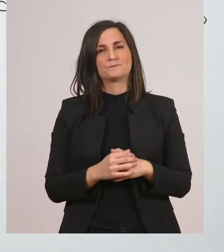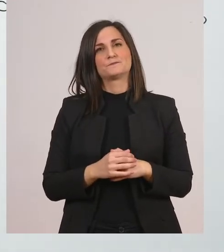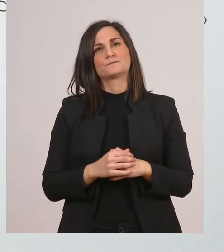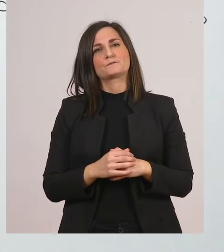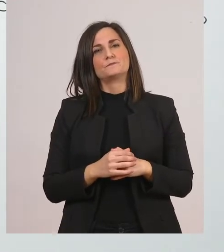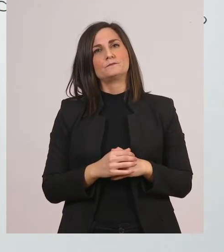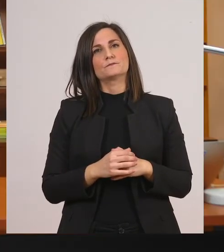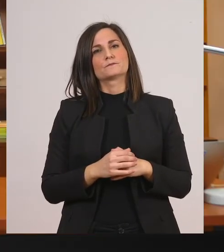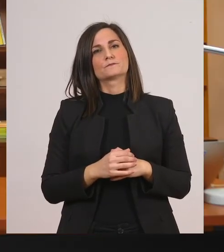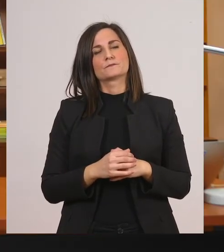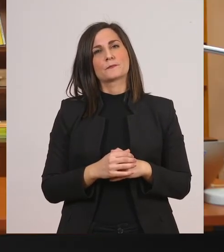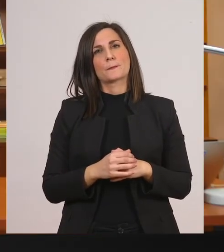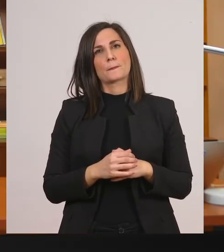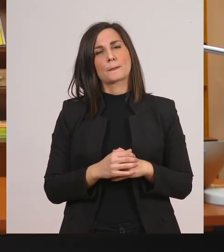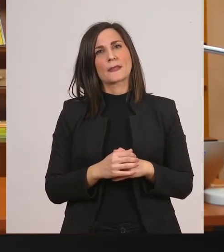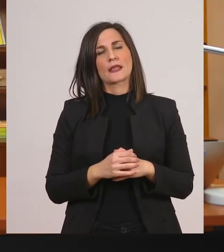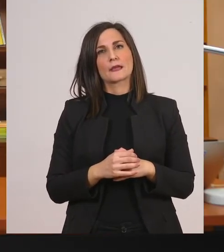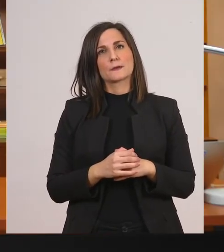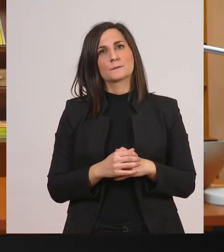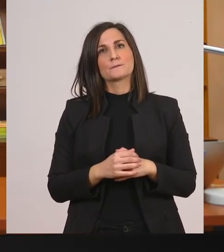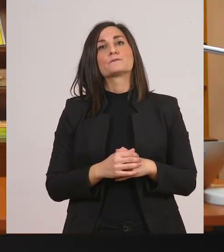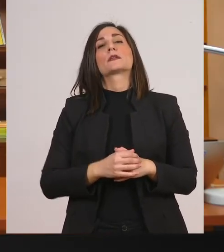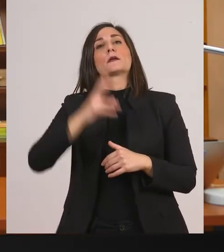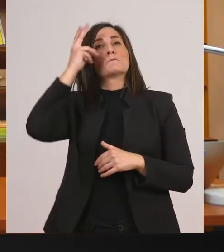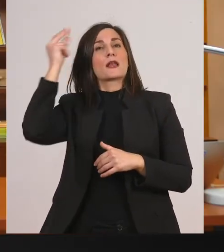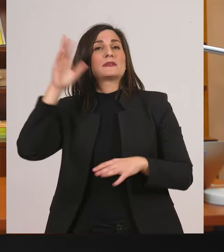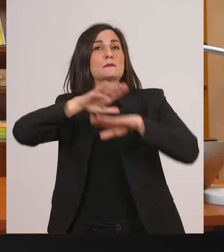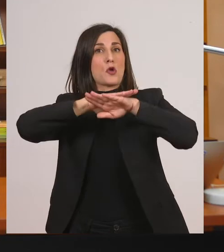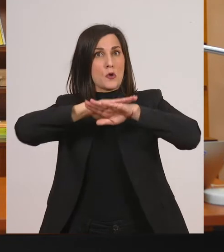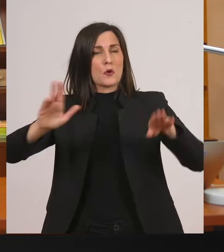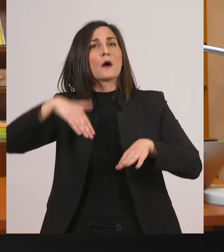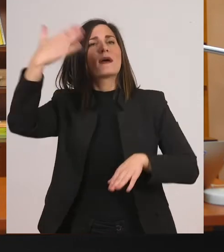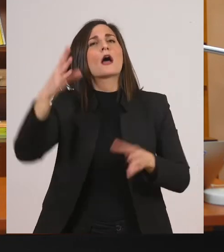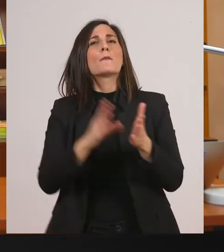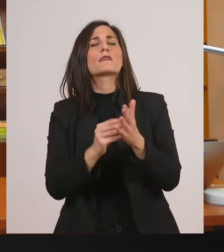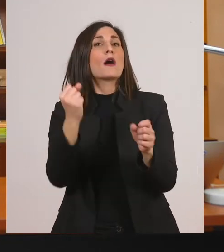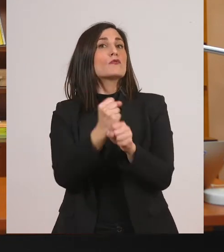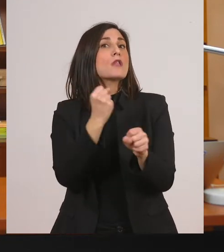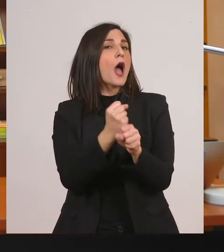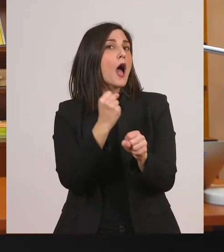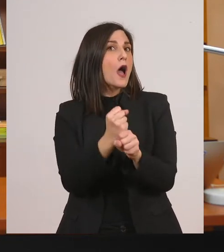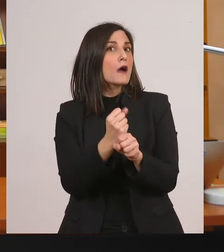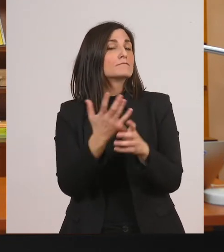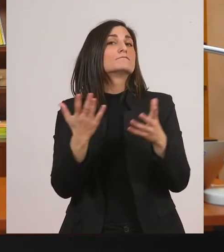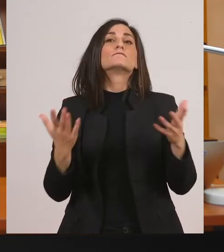Ένα άλλο, το οποίο όταν τελειώσει κάποιος την ακαδημαϊκή του καριέρα, μπορεί να εργαστεί. Για παράδειγμα λοιπόν μπορώ...